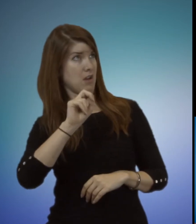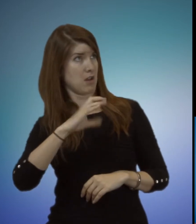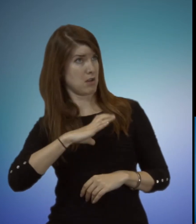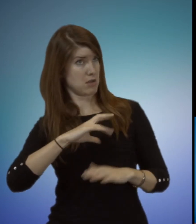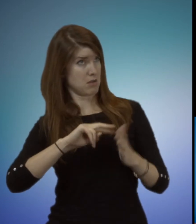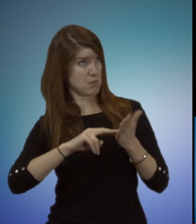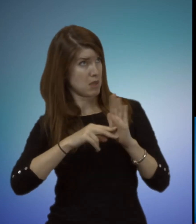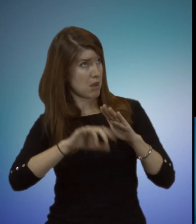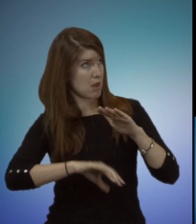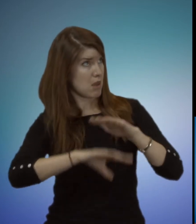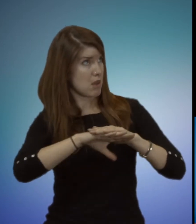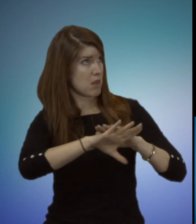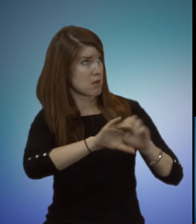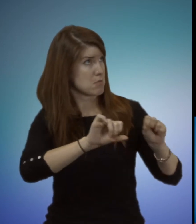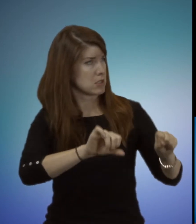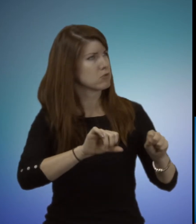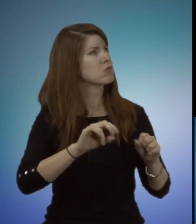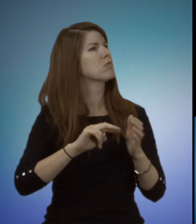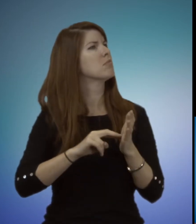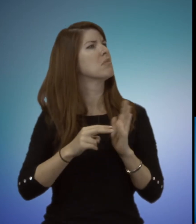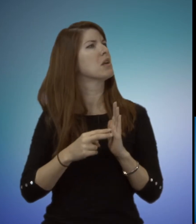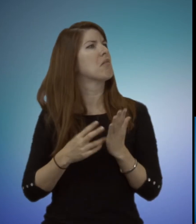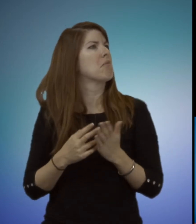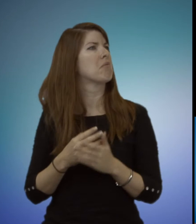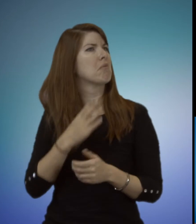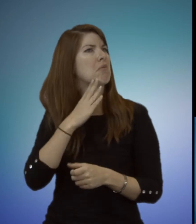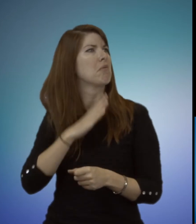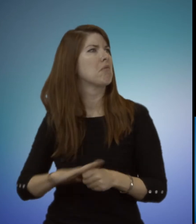"bien" representa el mejor esfuerzo que pudo realizar, o si significa que lo hizo bien en